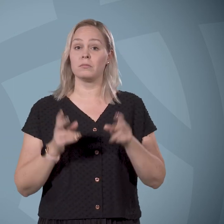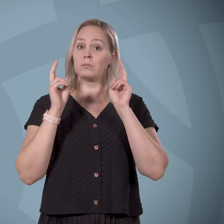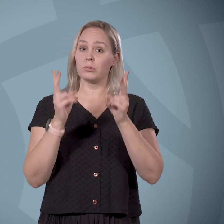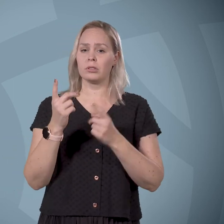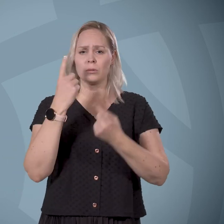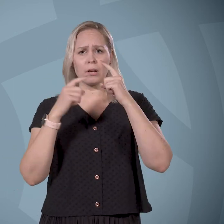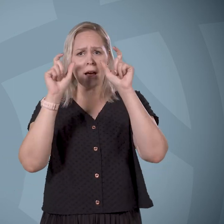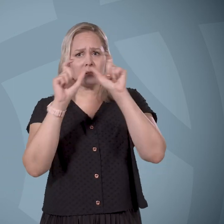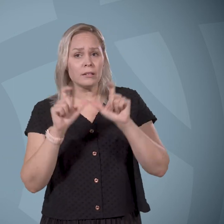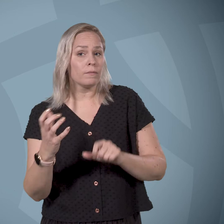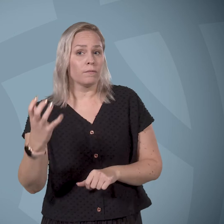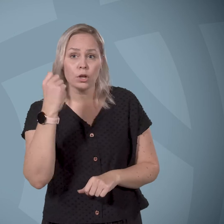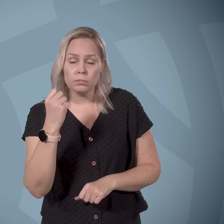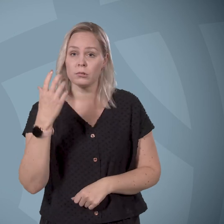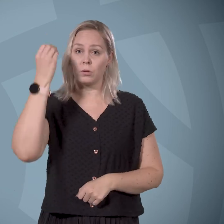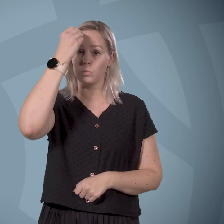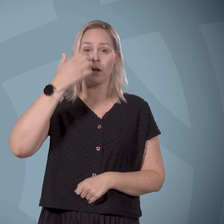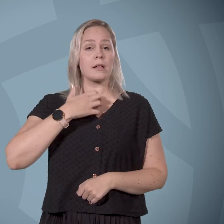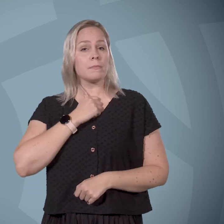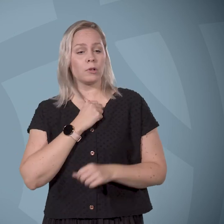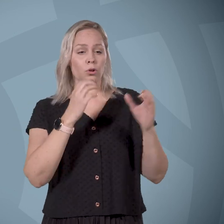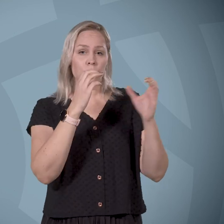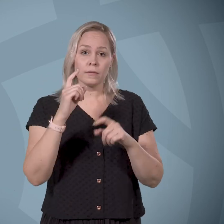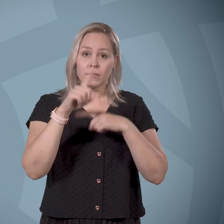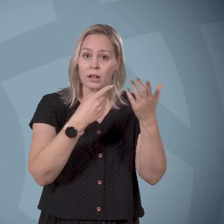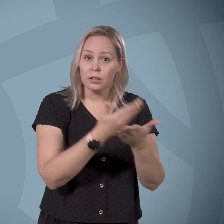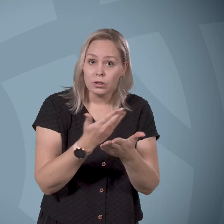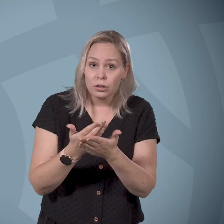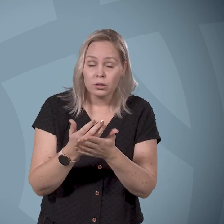Lisäksi keskusteluaiheita voivat olla uniapnean hoitovaihtoehdot -